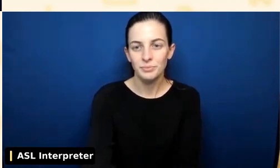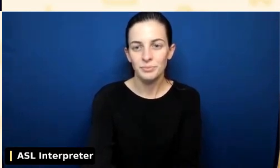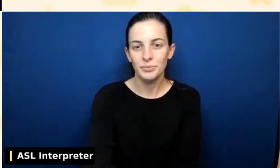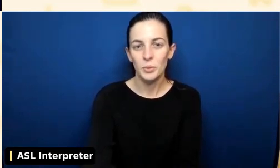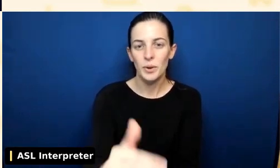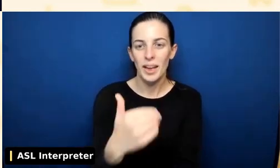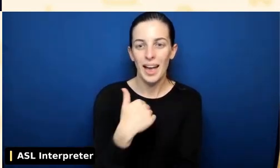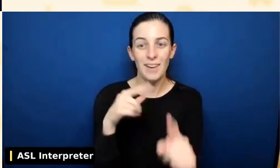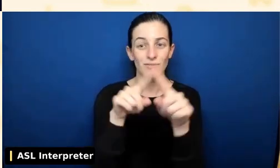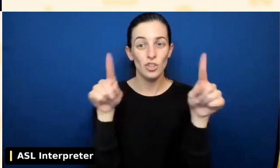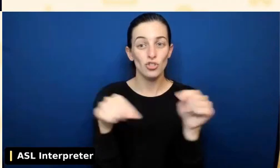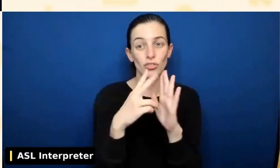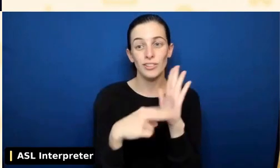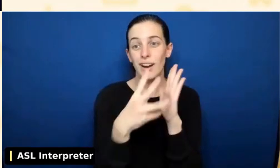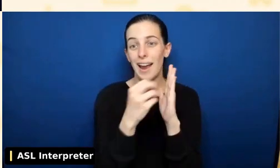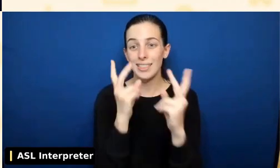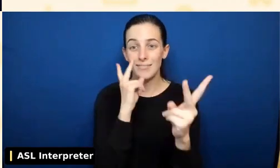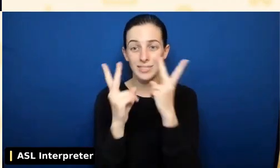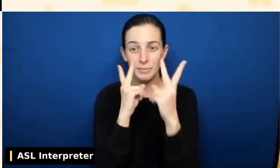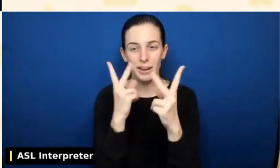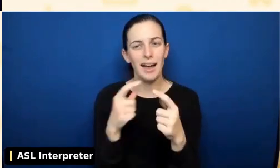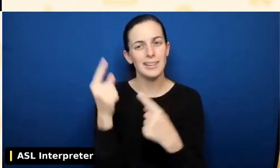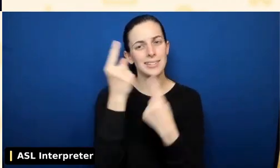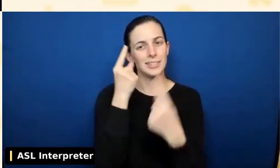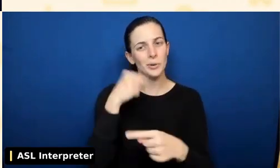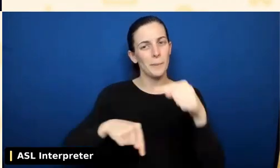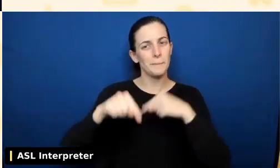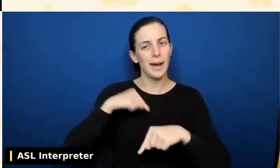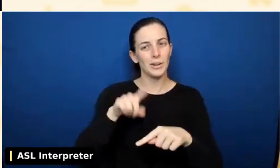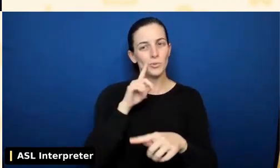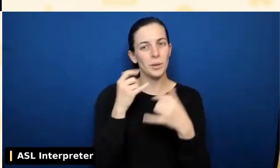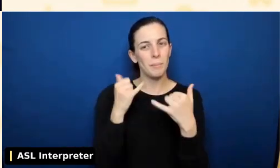Consideré volver a reproducir animaciones, pero opté por mantener la etiqueta más corta.